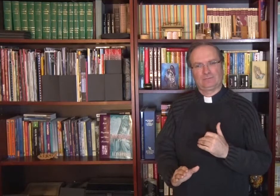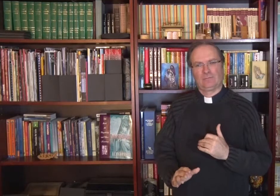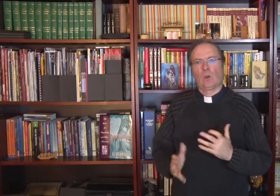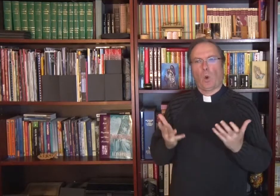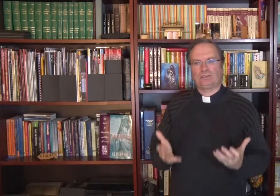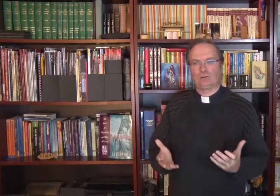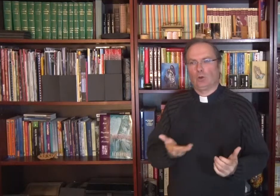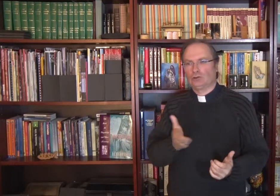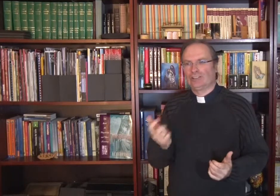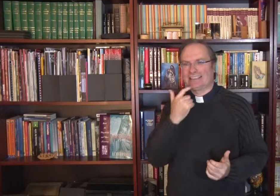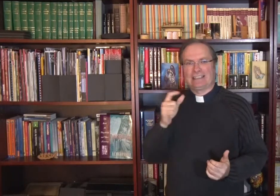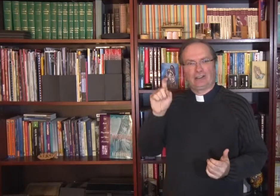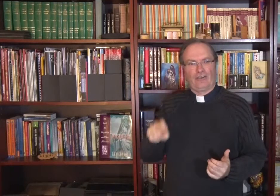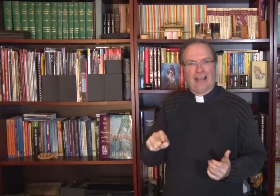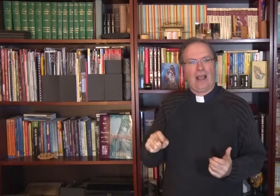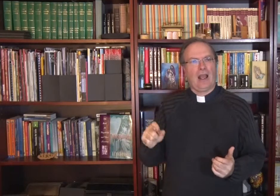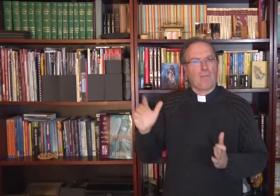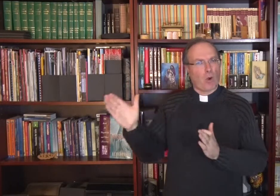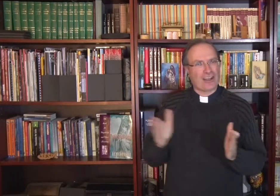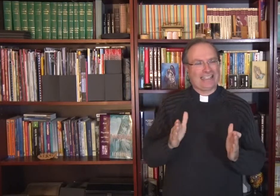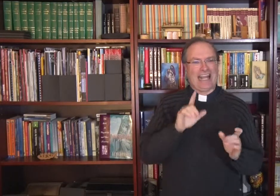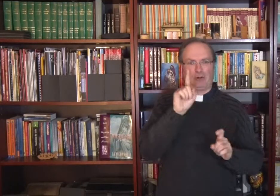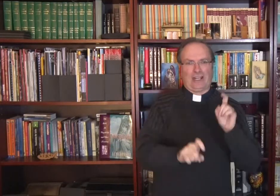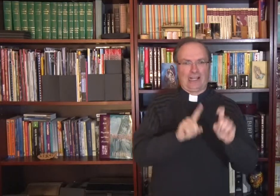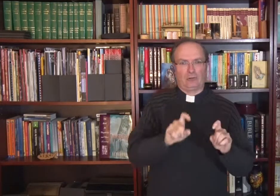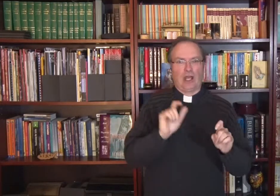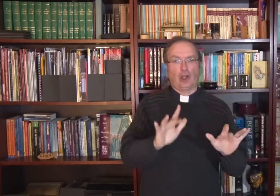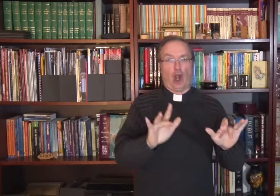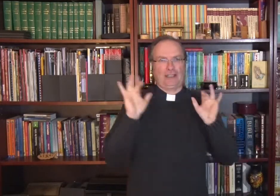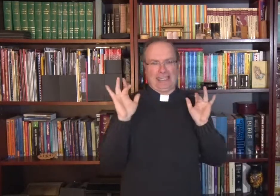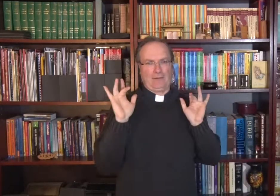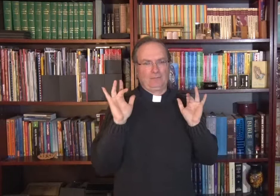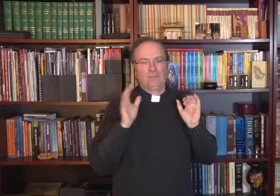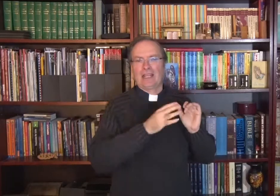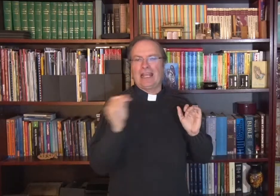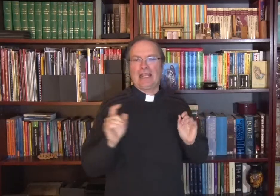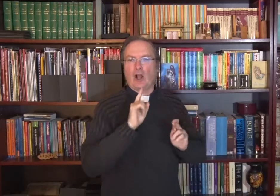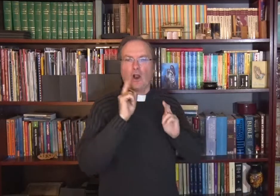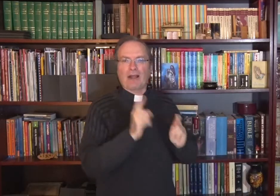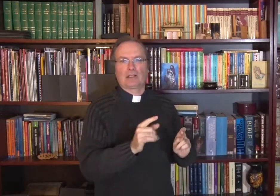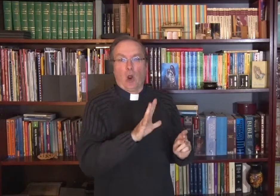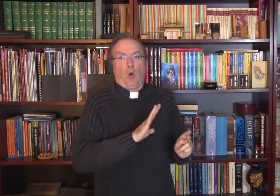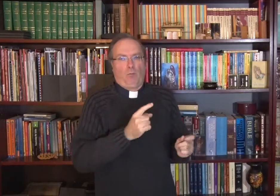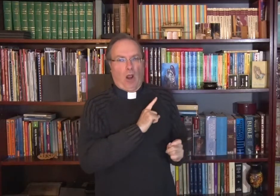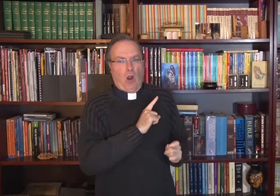Aussitôt ceux qui devaient procéder à l’interrogatoire se retirèrent, et le commandant eut peur